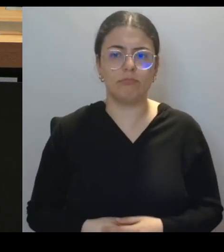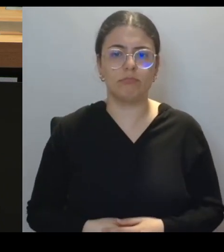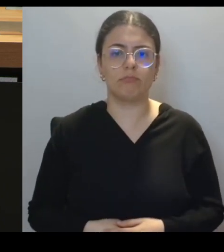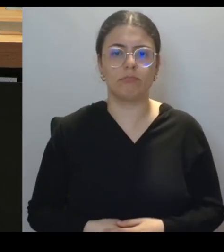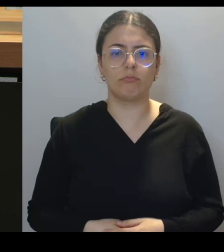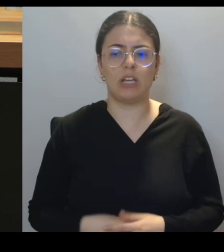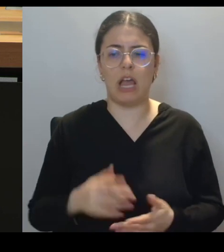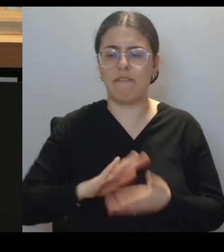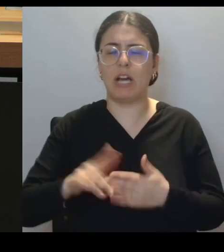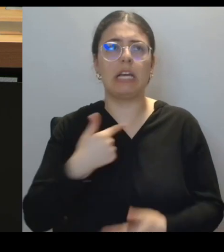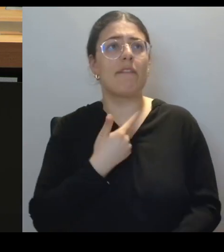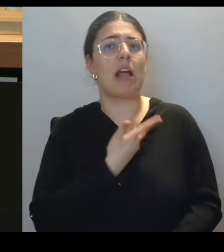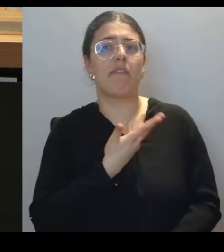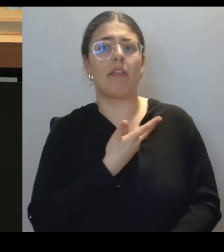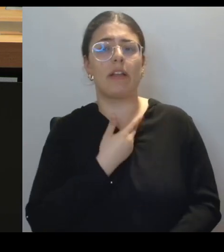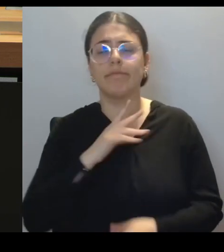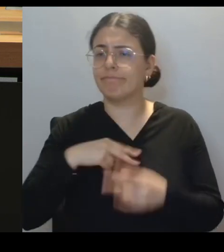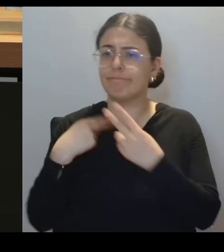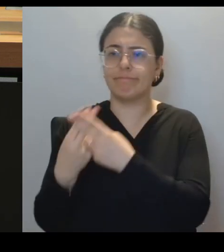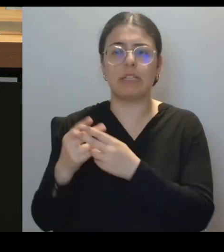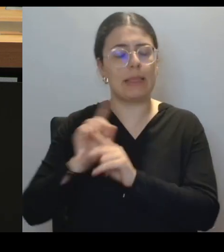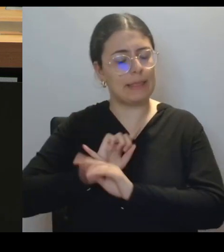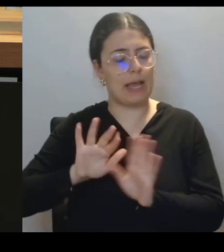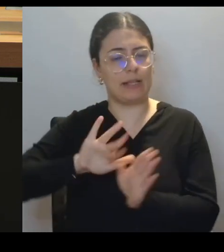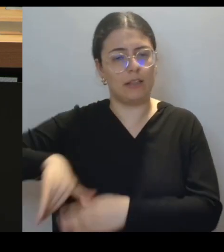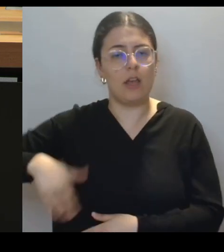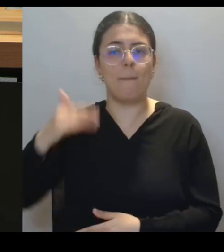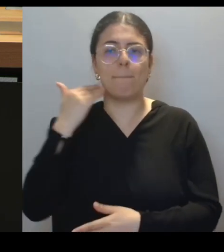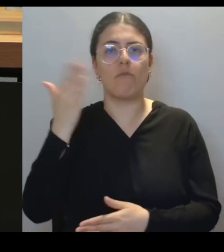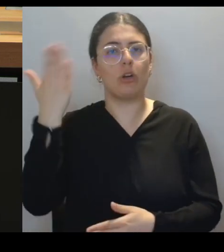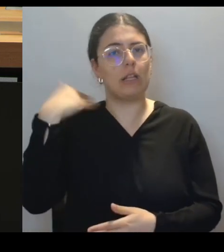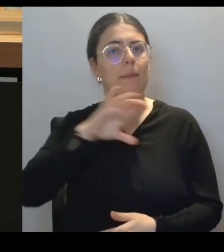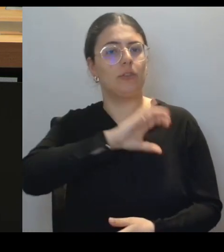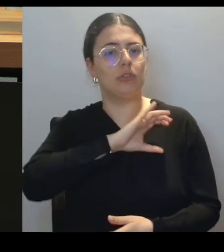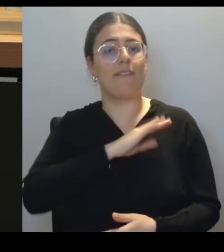sie 34 Jahre lang vergehen lassen und tragen dafür selbst Verantwortung.